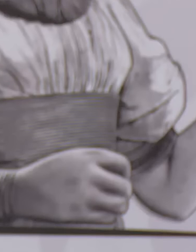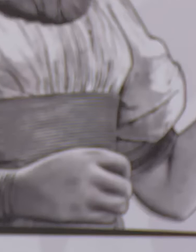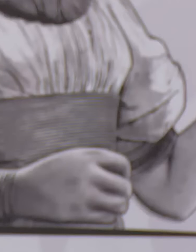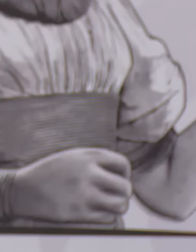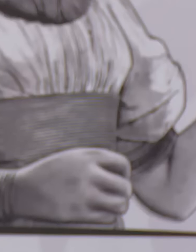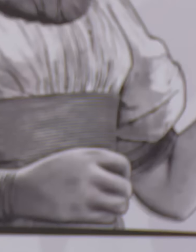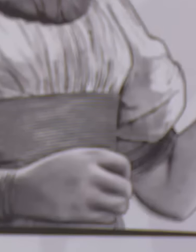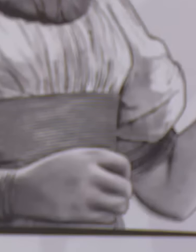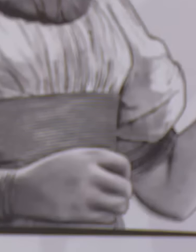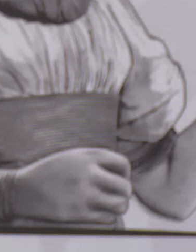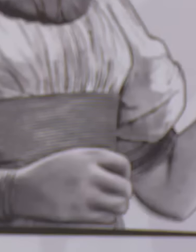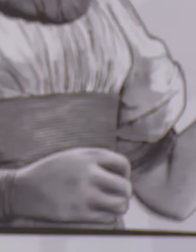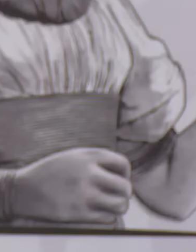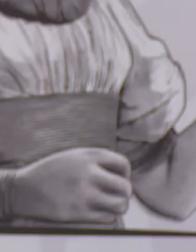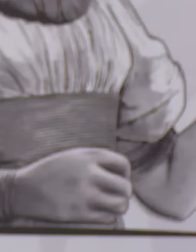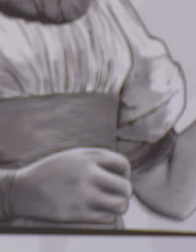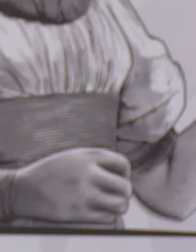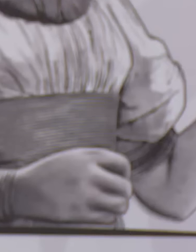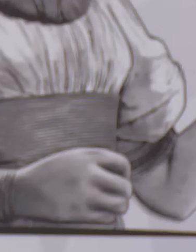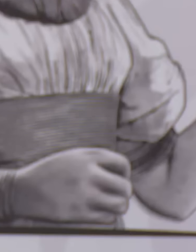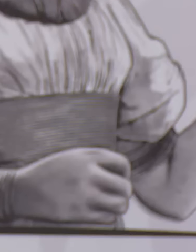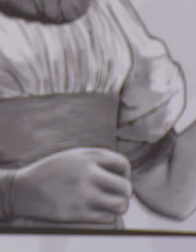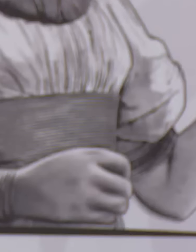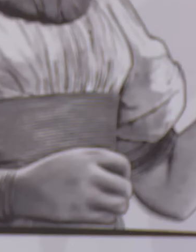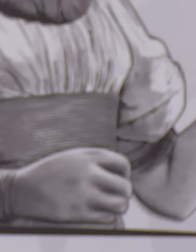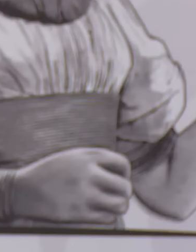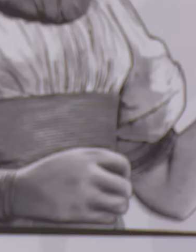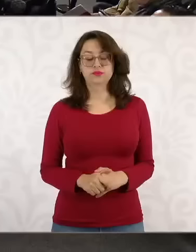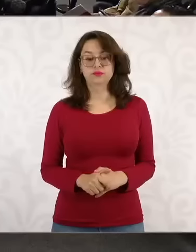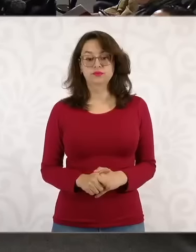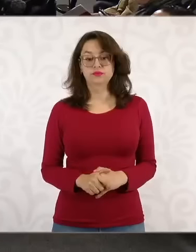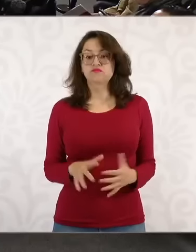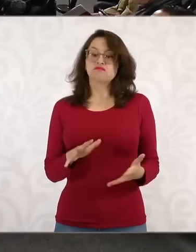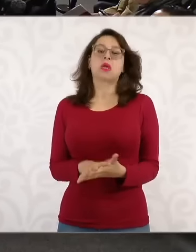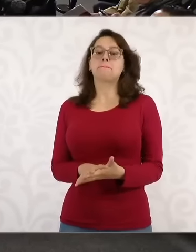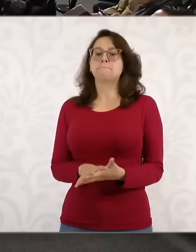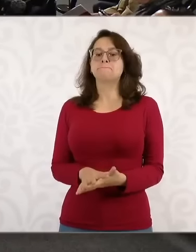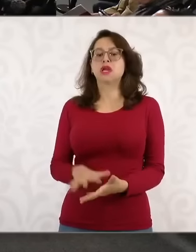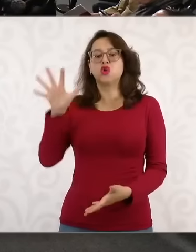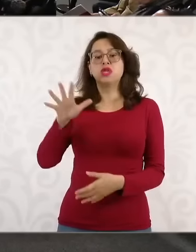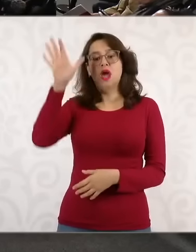pues que están participando en concursos como el que se acaba de emitir. Muchas gracias,